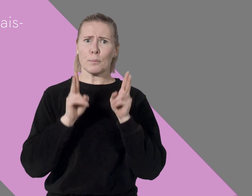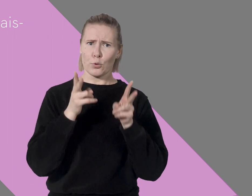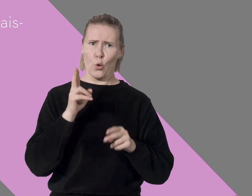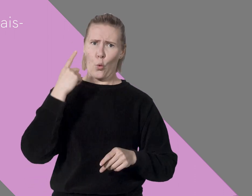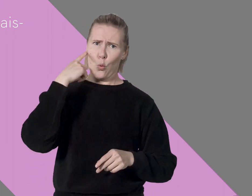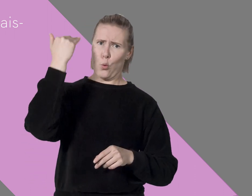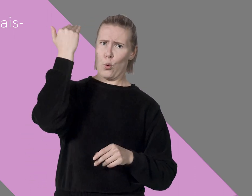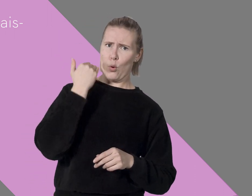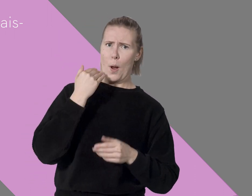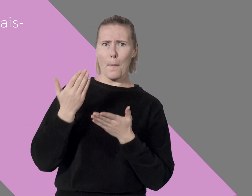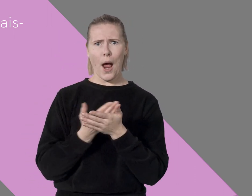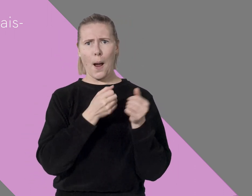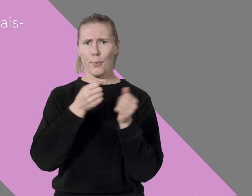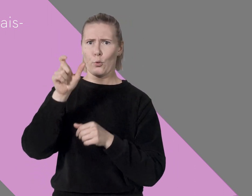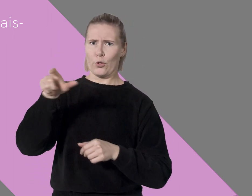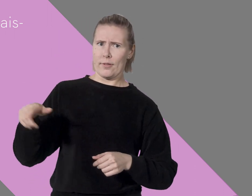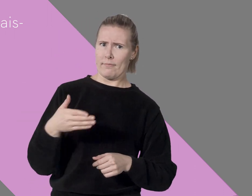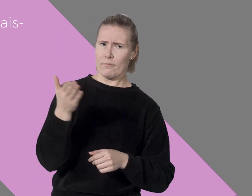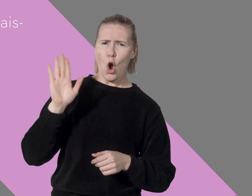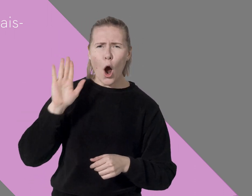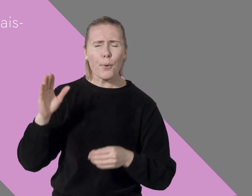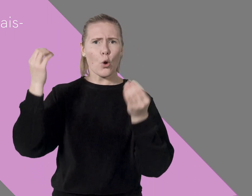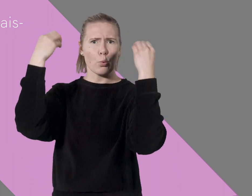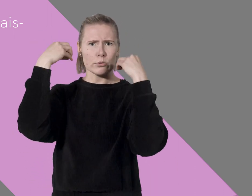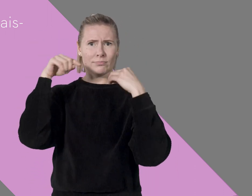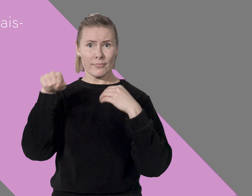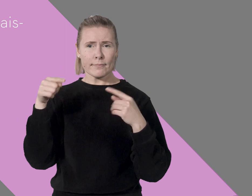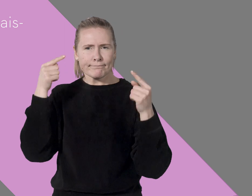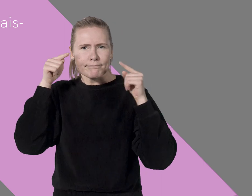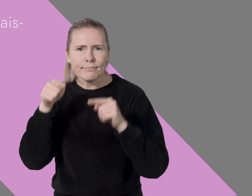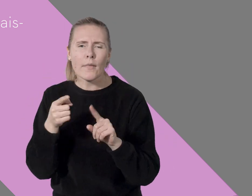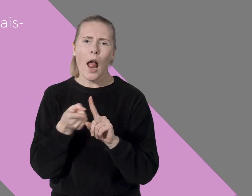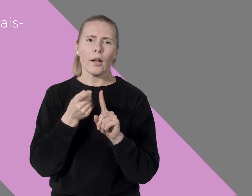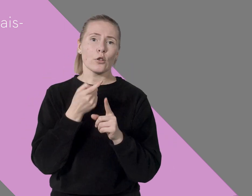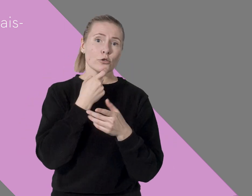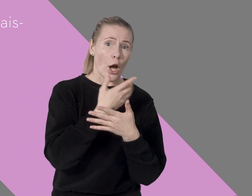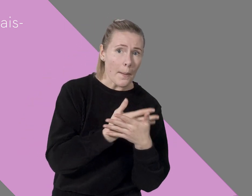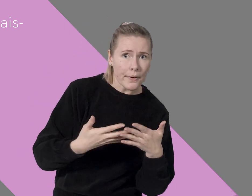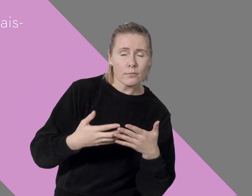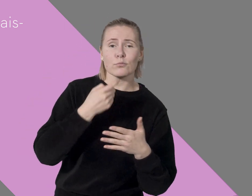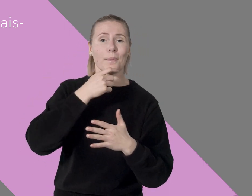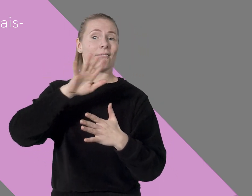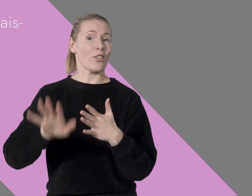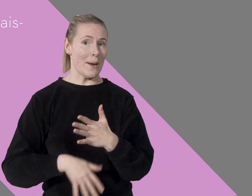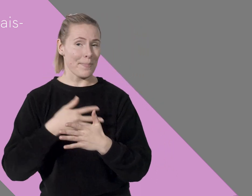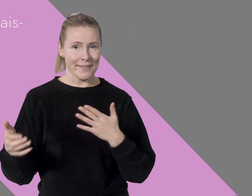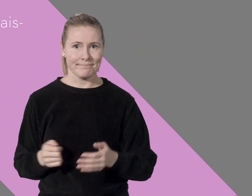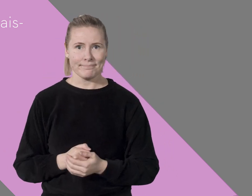Myös huonokuuloisille maahanmuuttajille on luvassa oma kurssinsa, - jossa perehdytään sekä suomen kielen että suomalaisen viittomakielen alkeisiin.